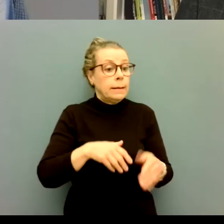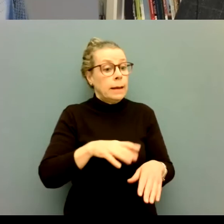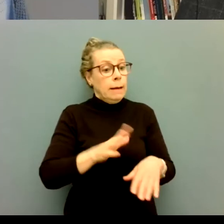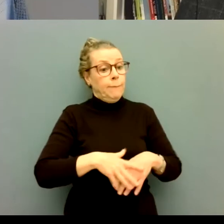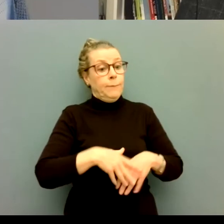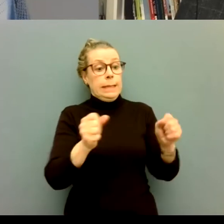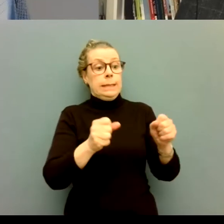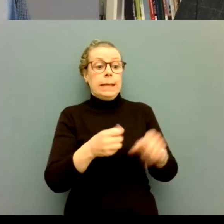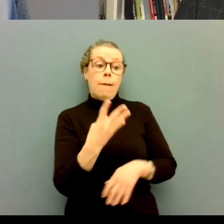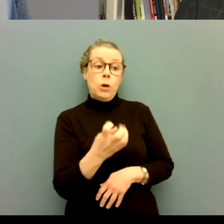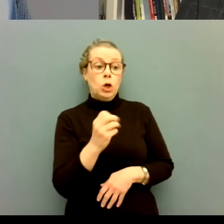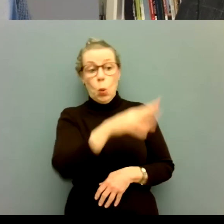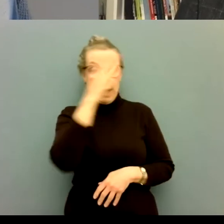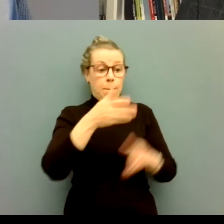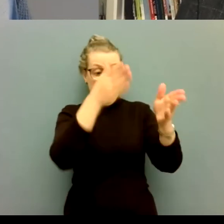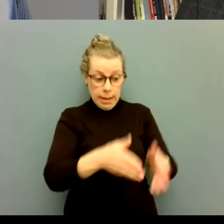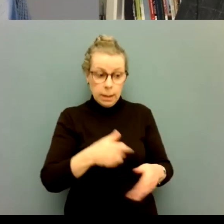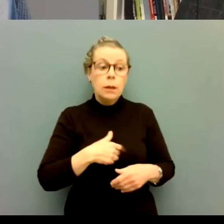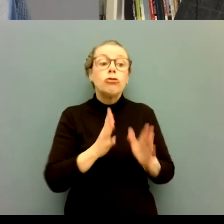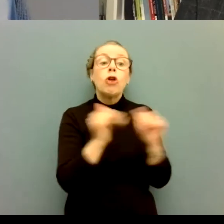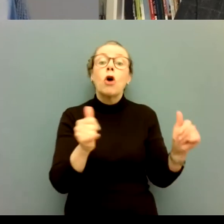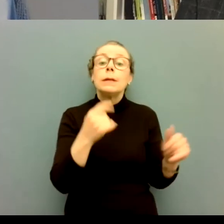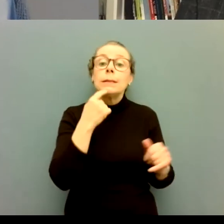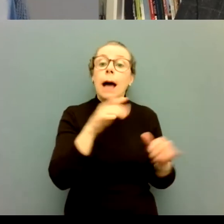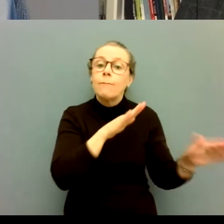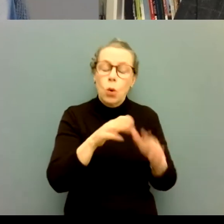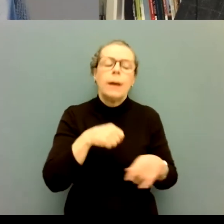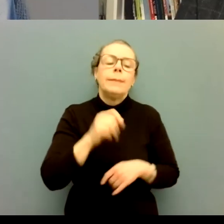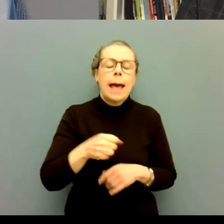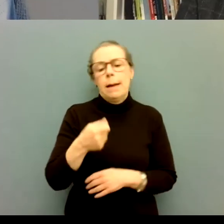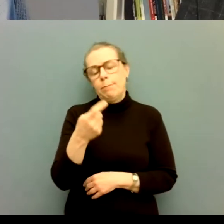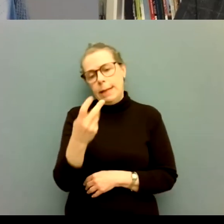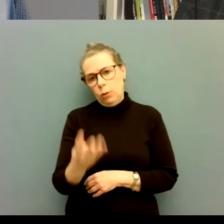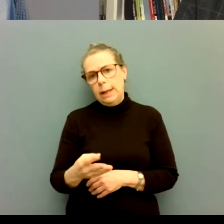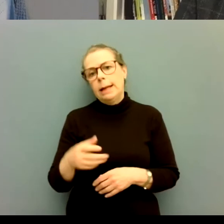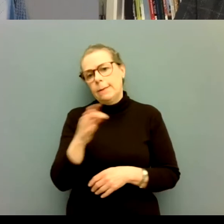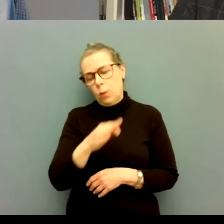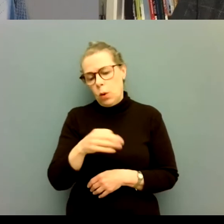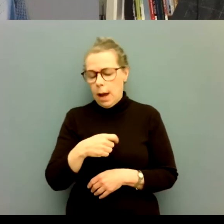ge friska 40-åringar gratis tandvård. Det är en prioriteringsfråga.